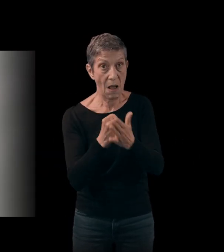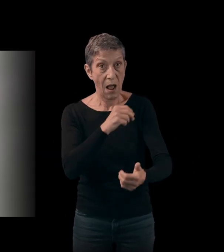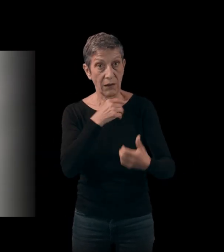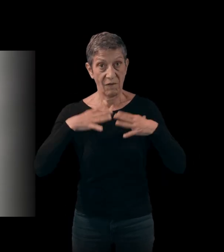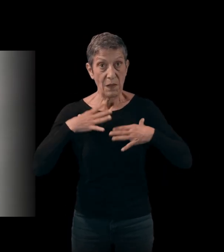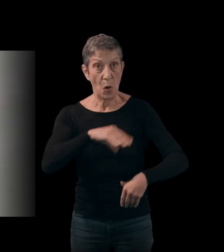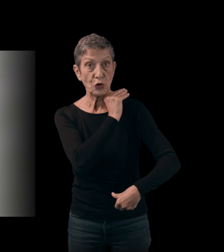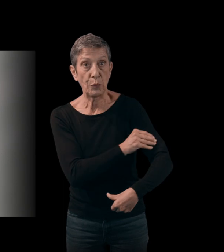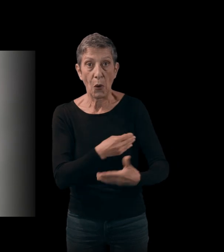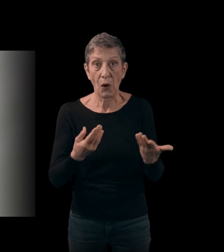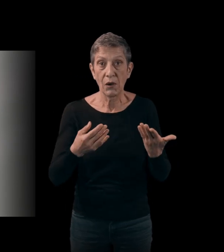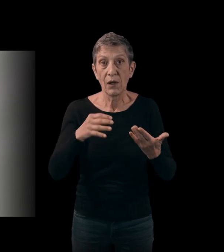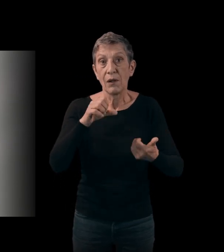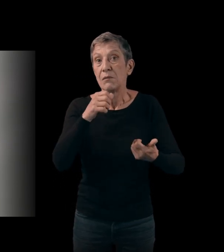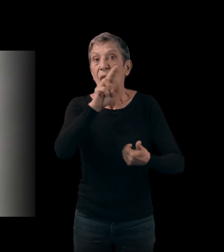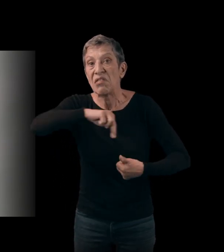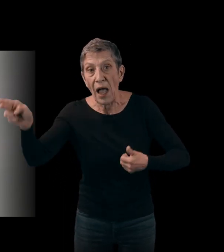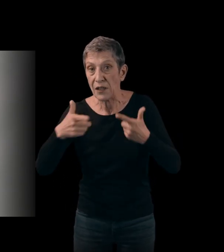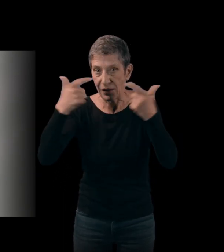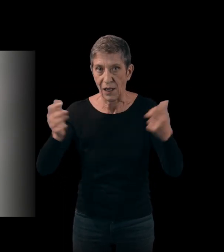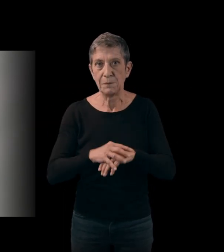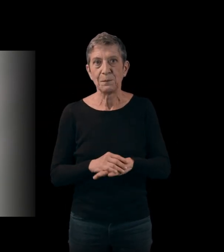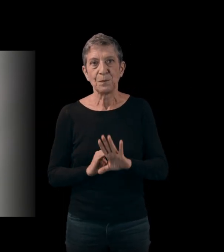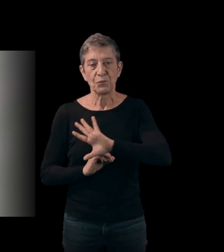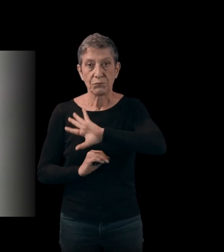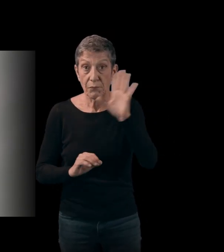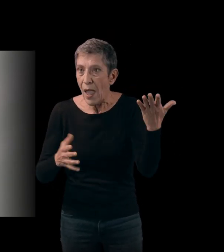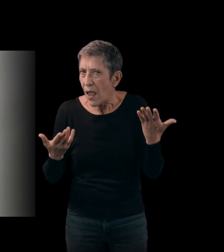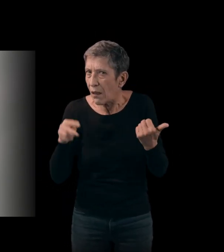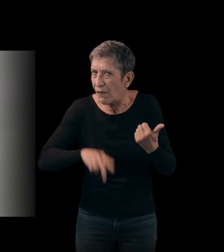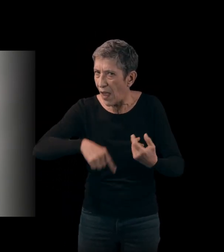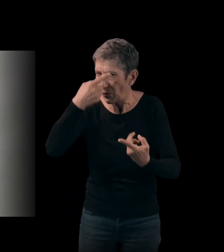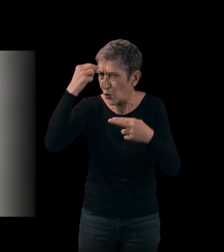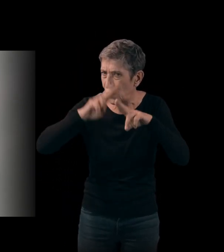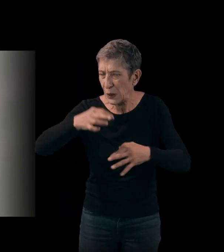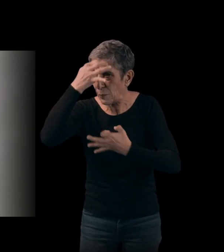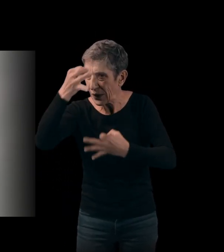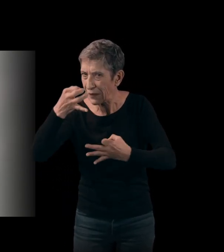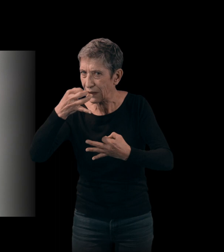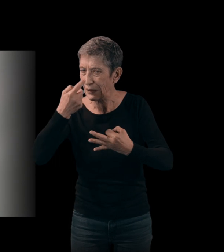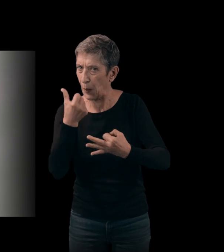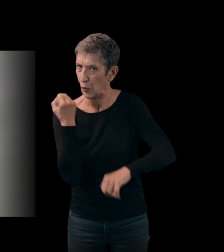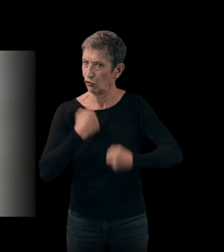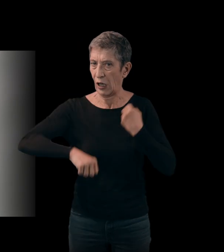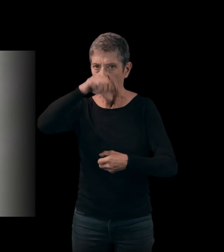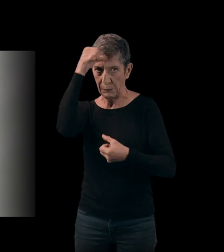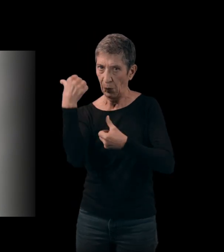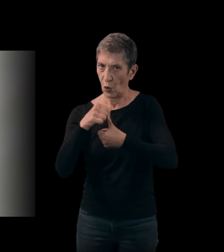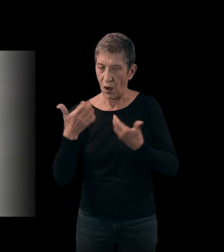Adidas, Airness, Nike. Mais les souvenirs trop précis empêchent de se remémorer ; ils obscurcissent les coordonnées de l’épicentre.